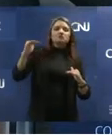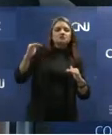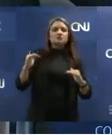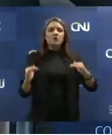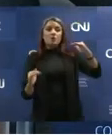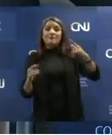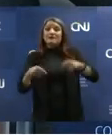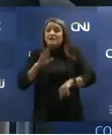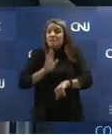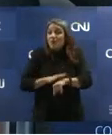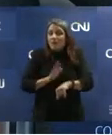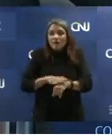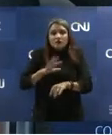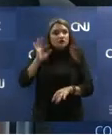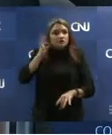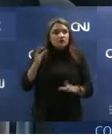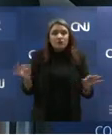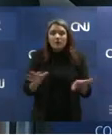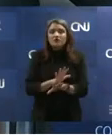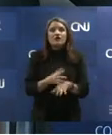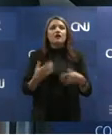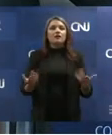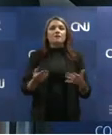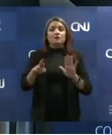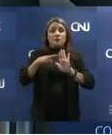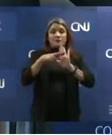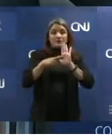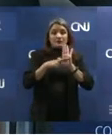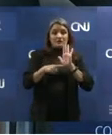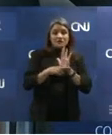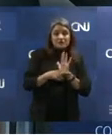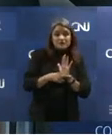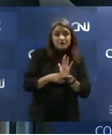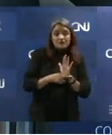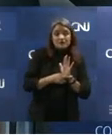A regra da alternância da superioridade numérica no momento da